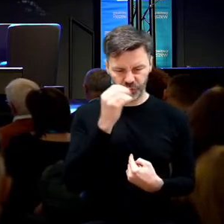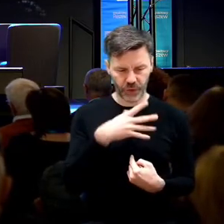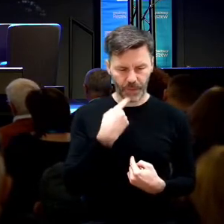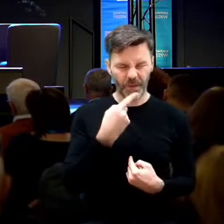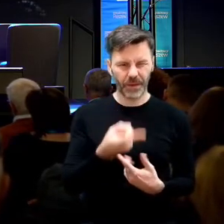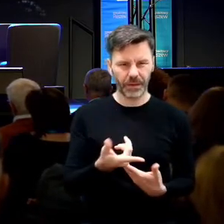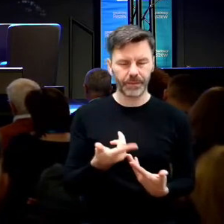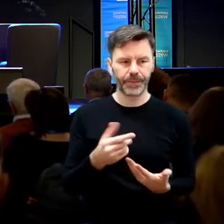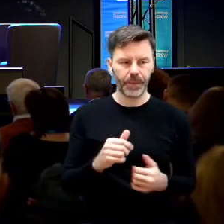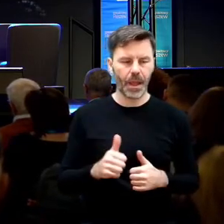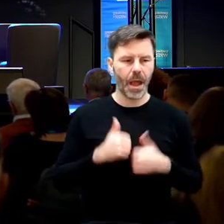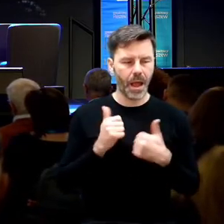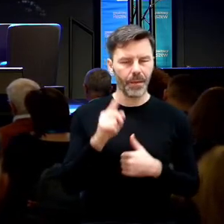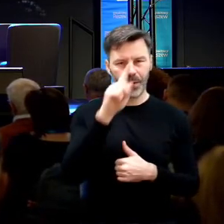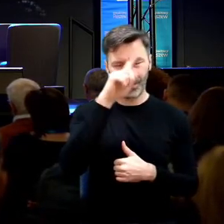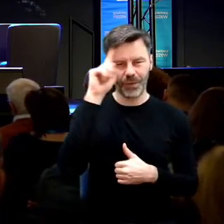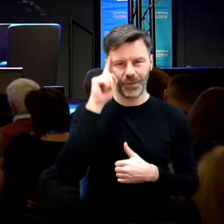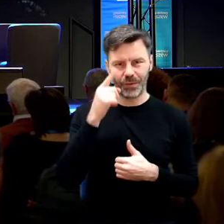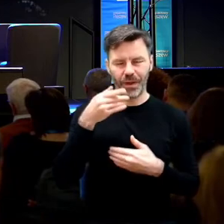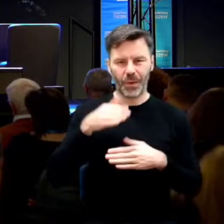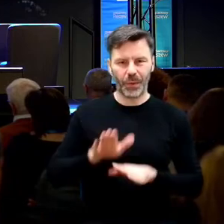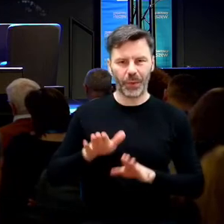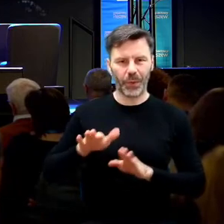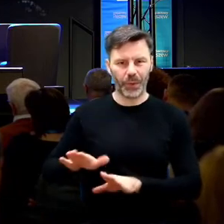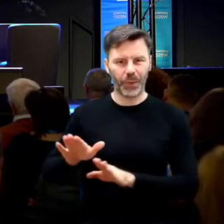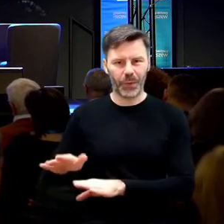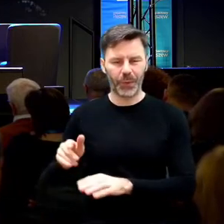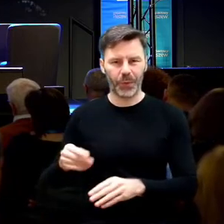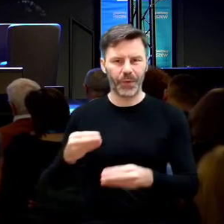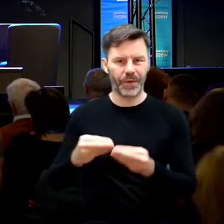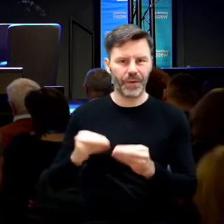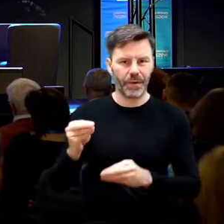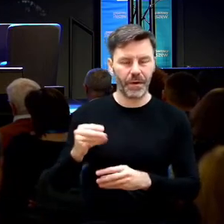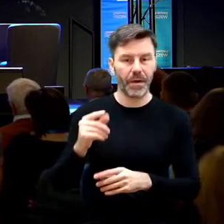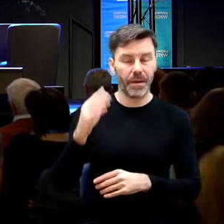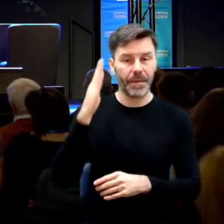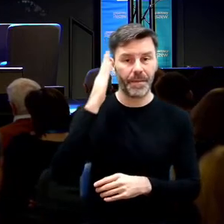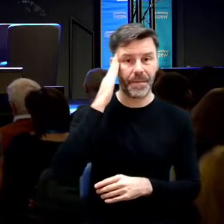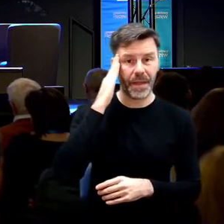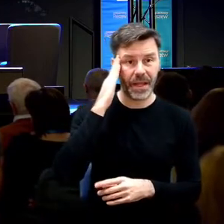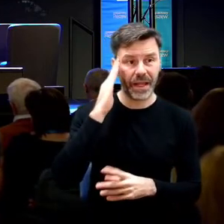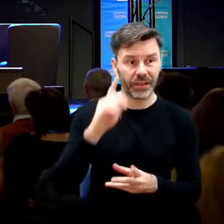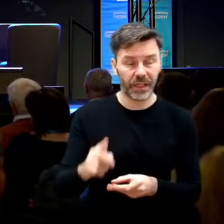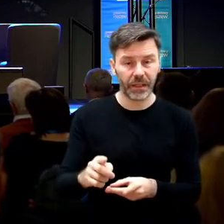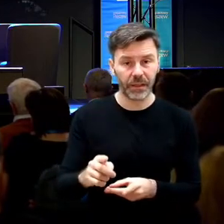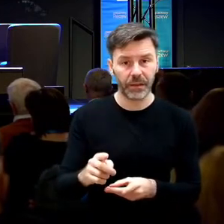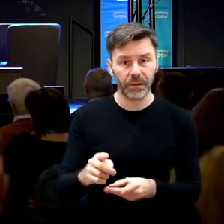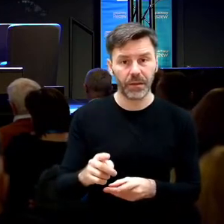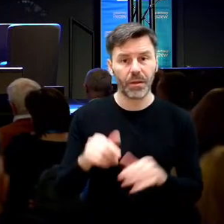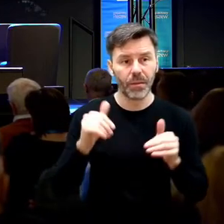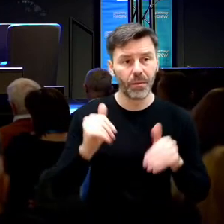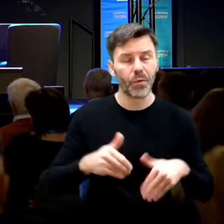czyli realizacji funkcji mieszkaniowych musi być ludziom zabezpieczona.